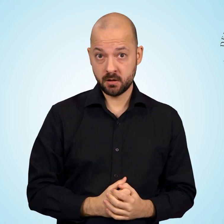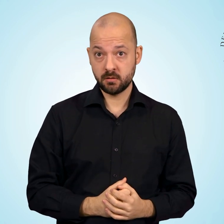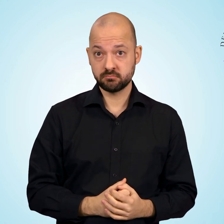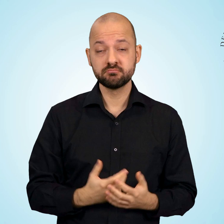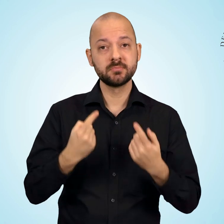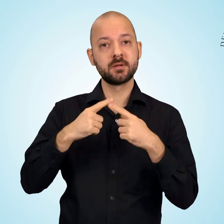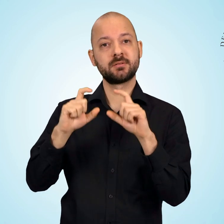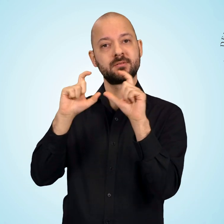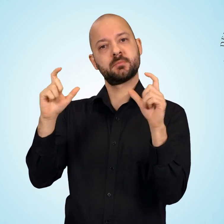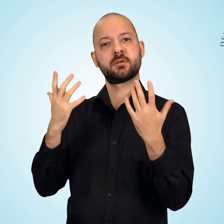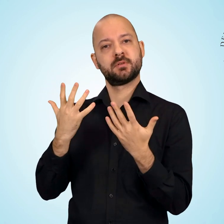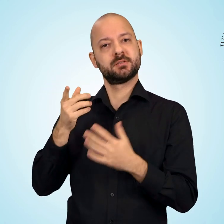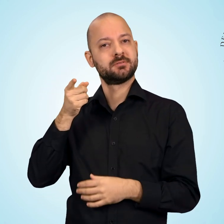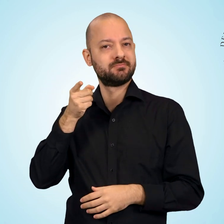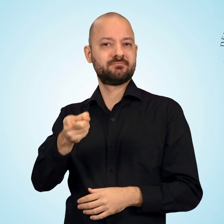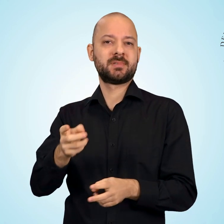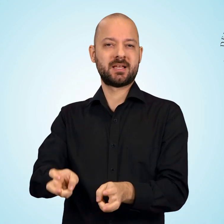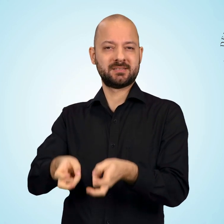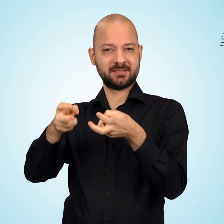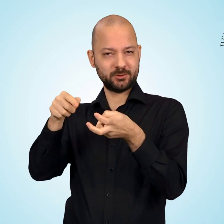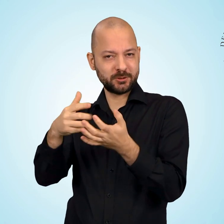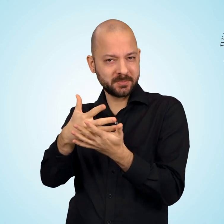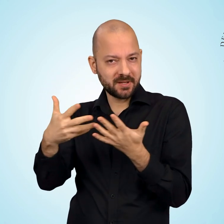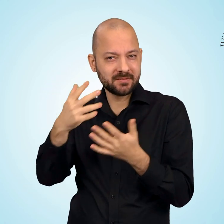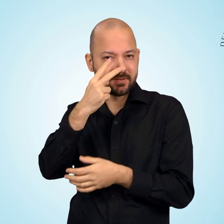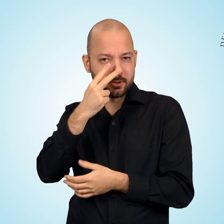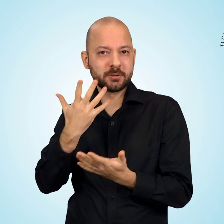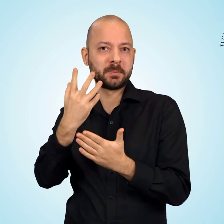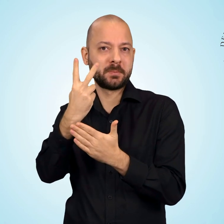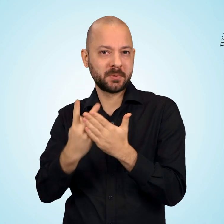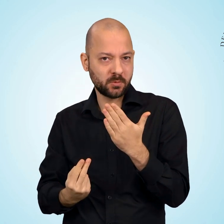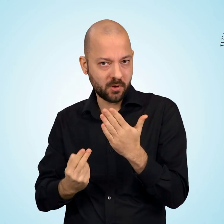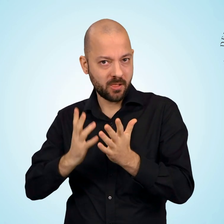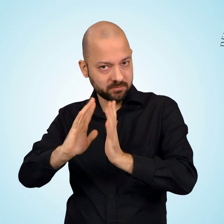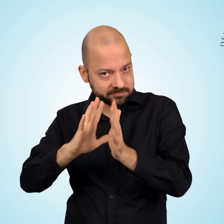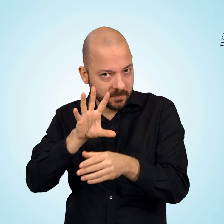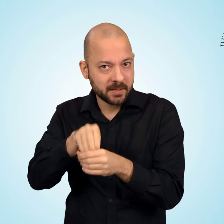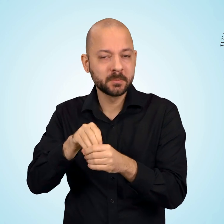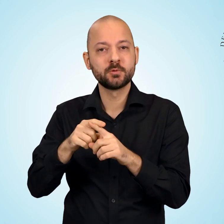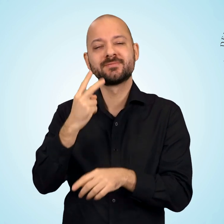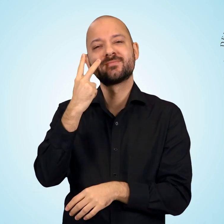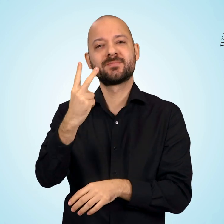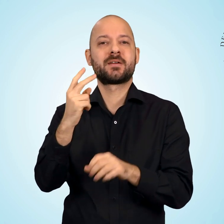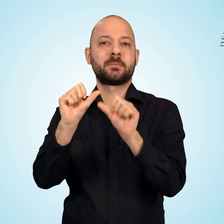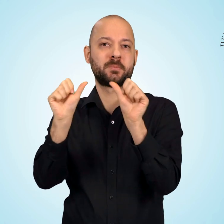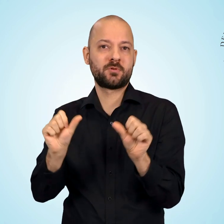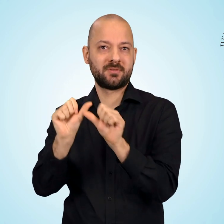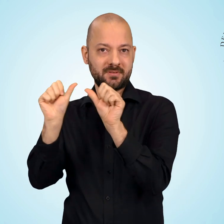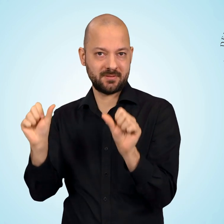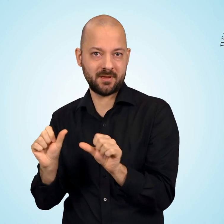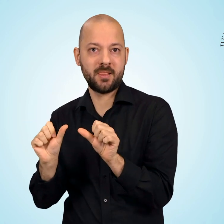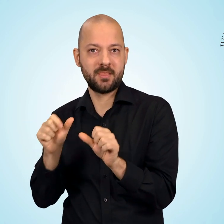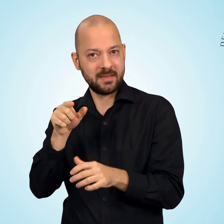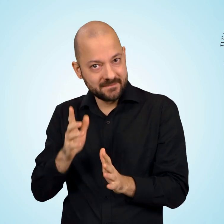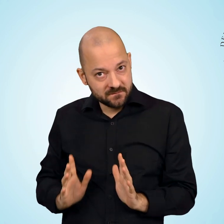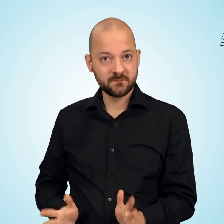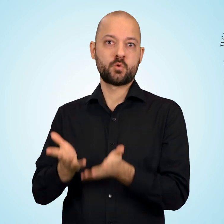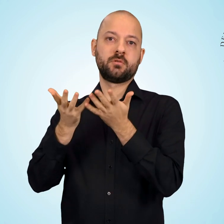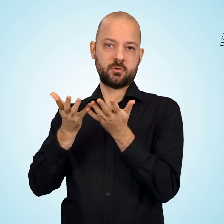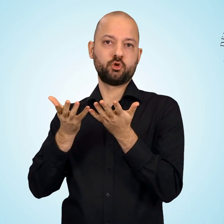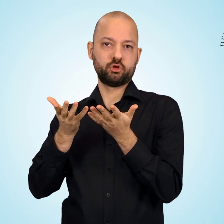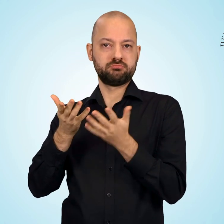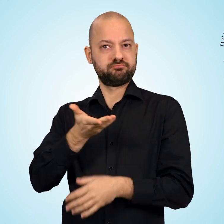und „Förderung der bimodal-bilingualen Erziehung mit Gebärdensprache